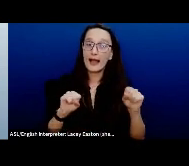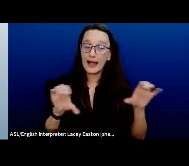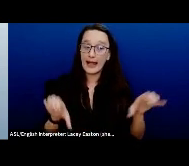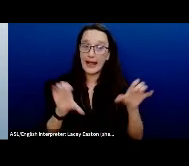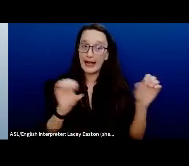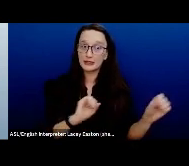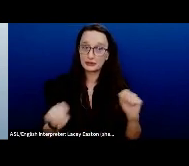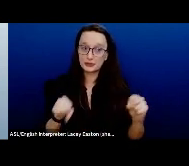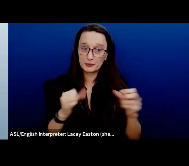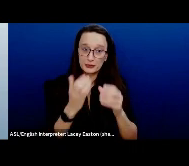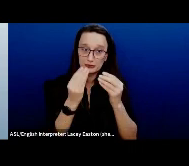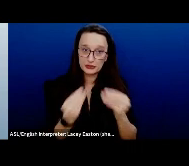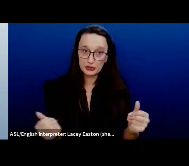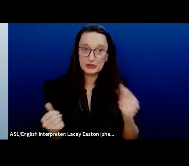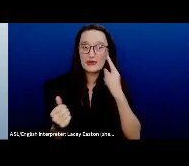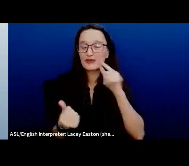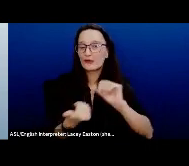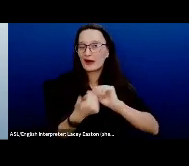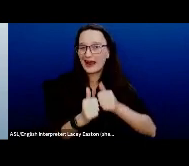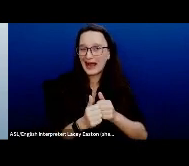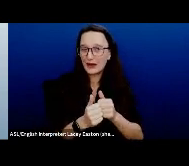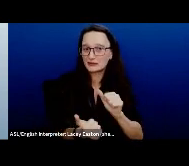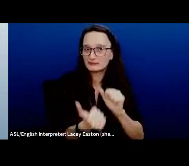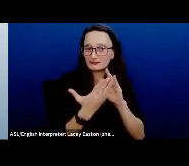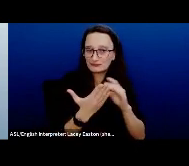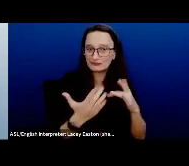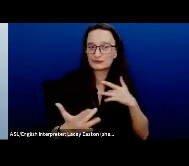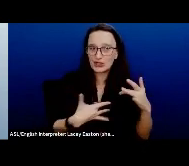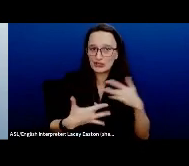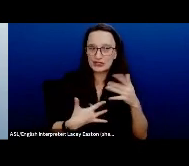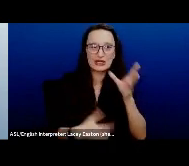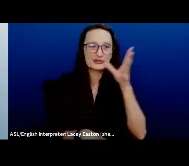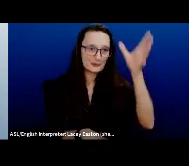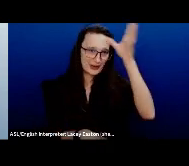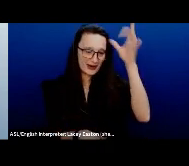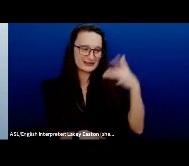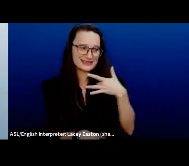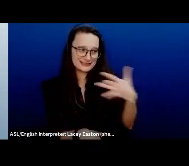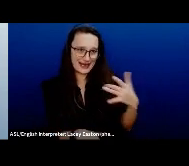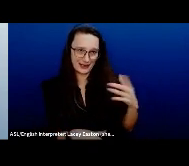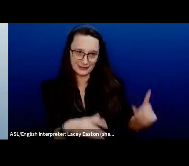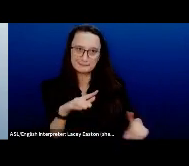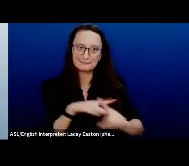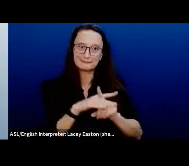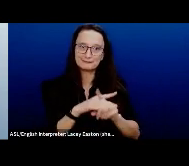planteadas con frecuencia por los padres en esas secciones y algunos recursos útiles de organizaciones que